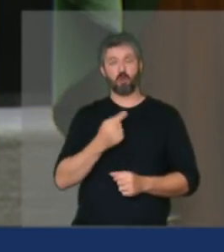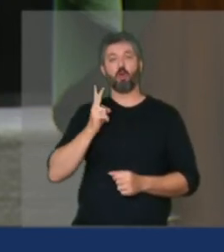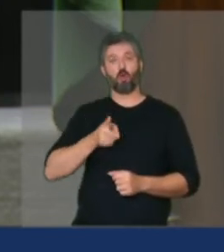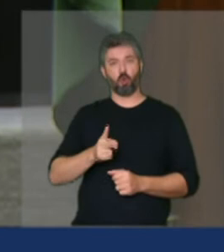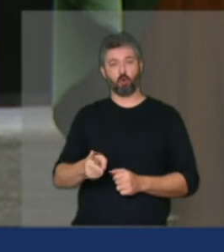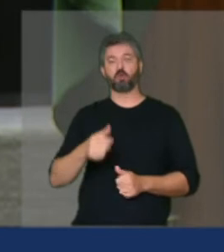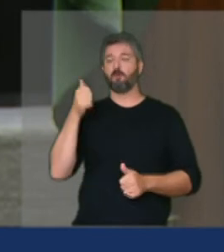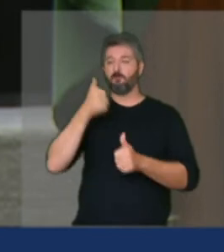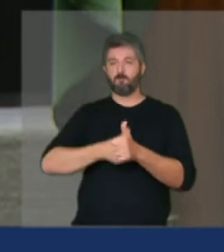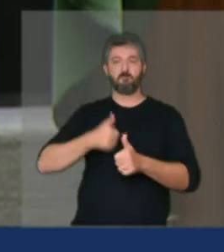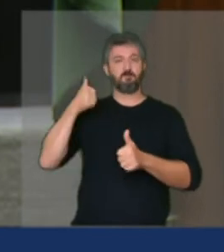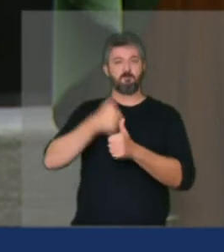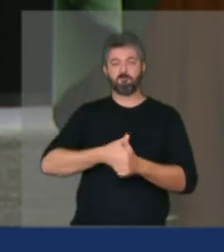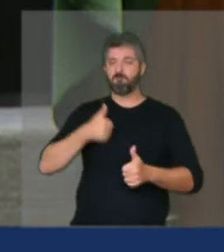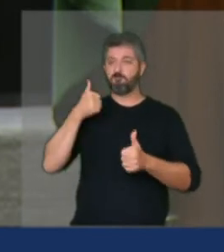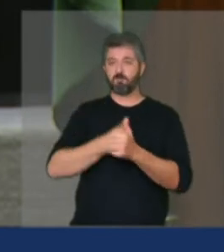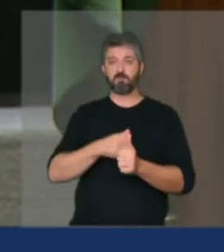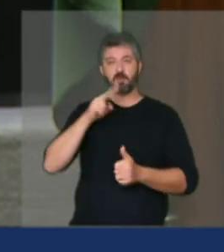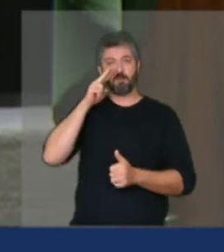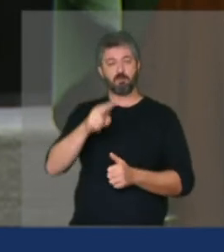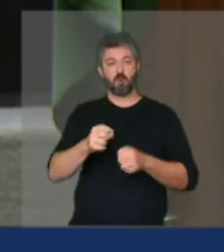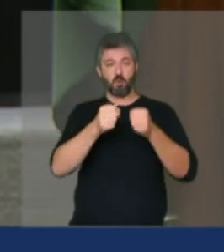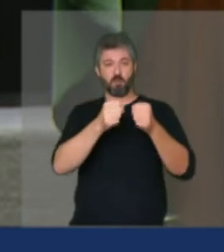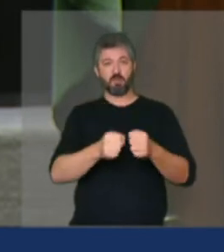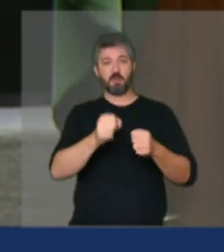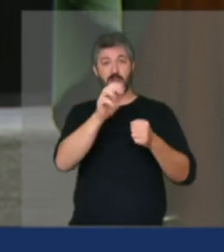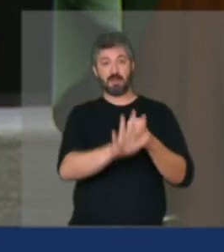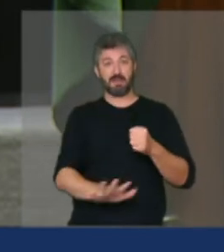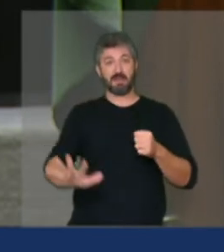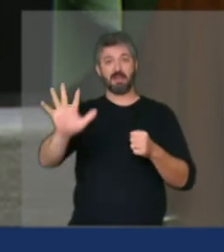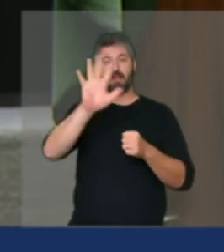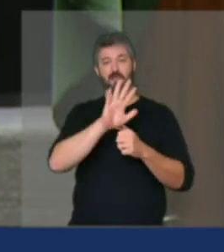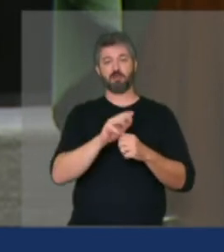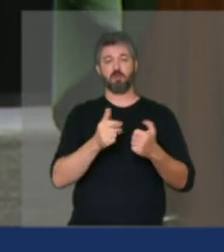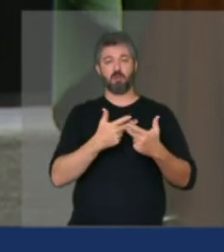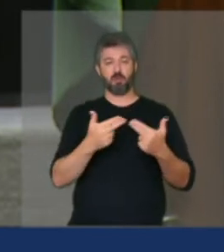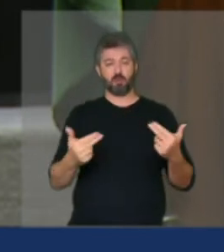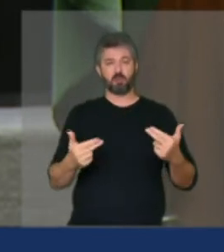E VENDO A SOBERANIA NACIONAL, O PATRIMÔNIO CONSTRUÍDO PELO POVO JOGADO FORA EM CADA